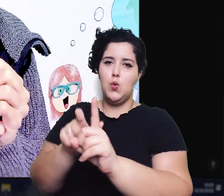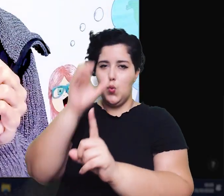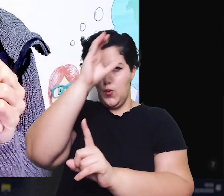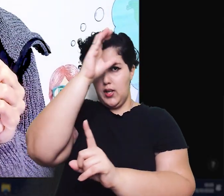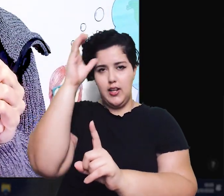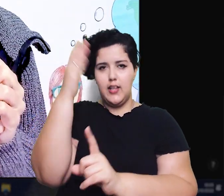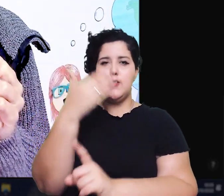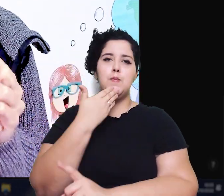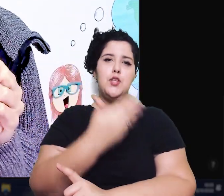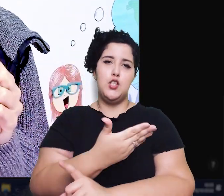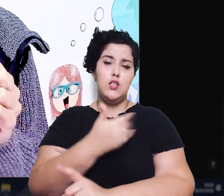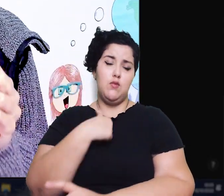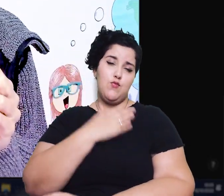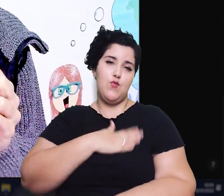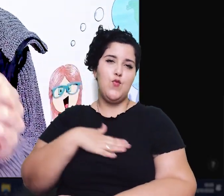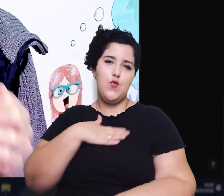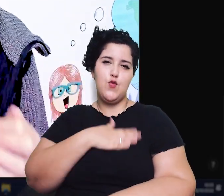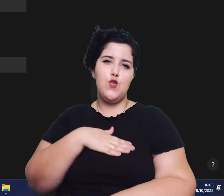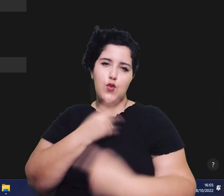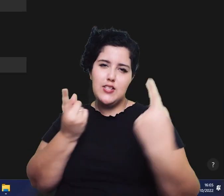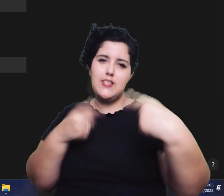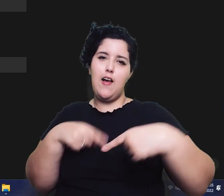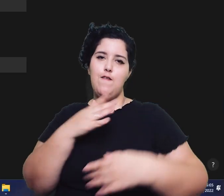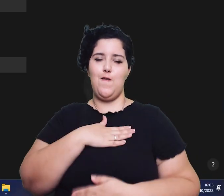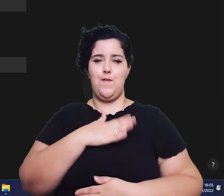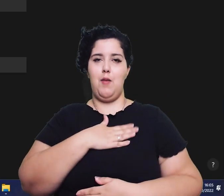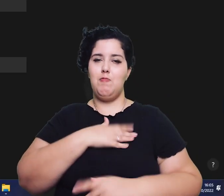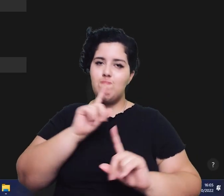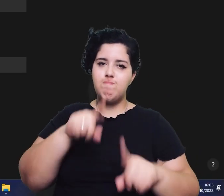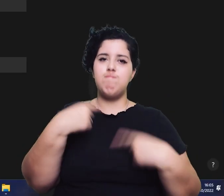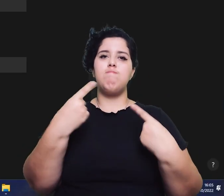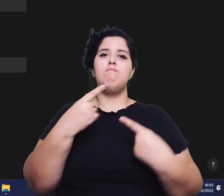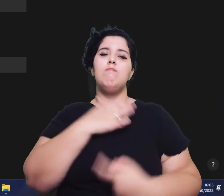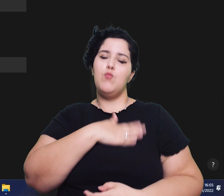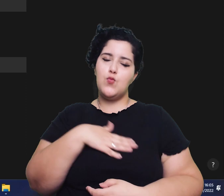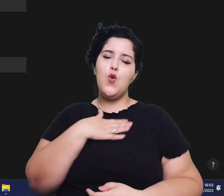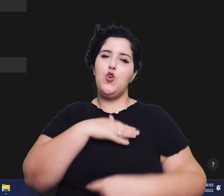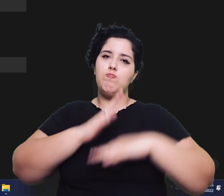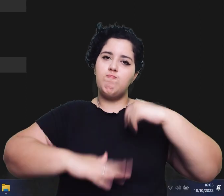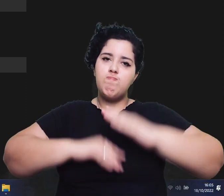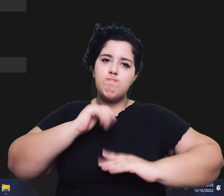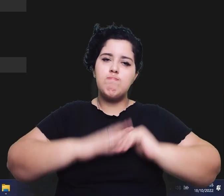Eu gosto de ter um desafiozinho a mais. Então, os direcionamentos que eu coloquei pra mim nesse projeto foram: